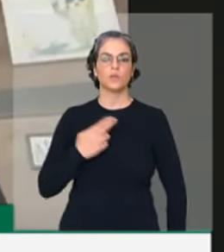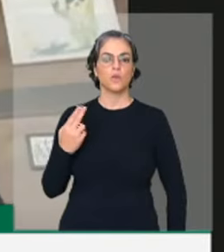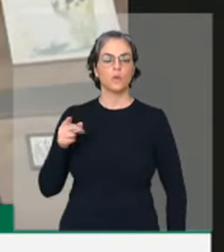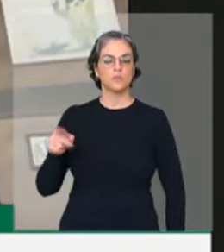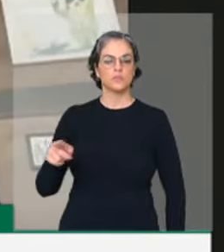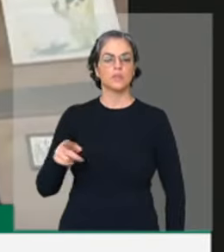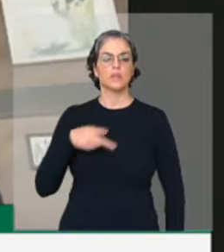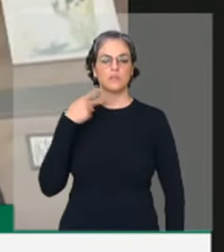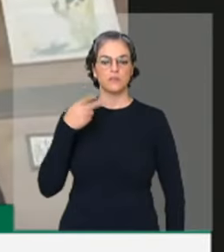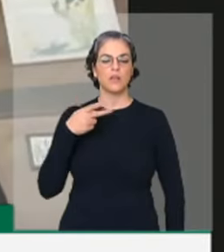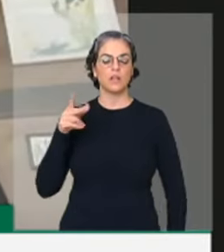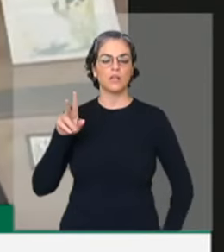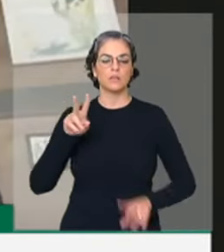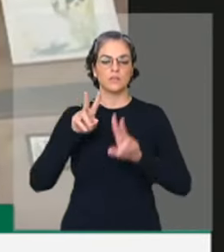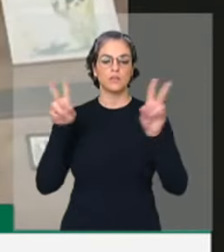ABRASILEIRAR OLD LIMA. ISSO QUE ORGULHA, VÁ LÁ ALICE,